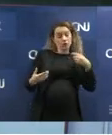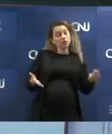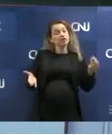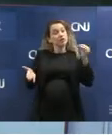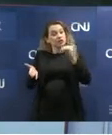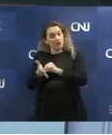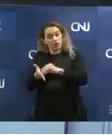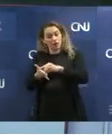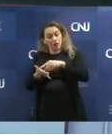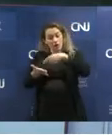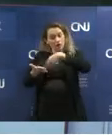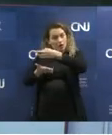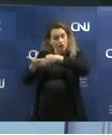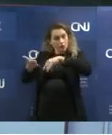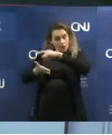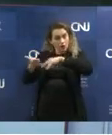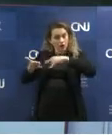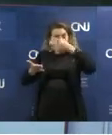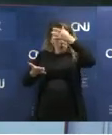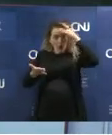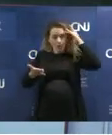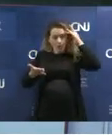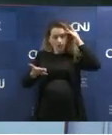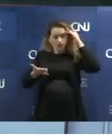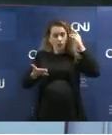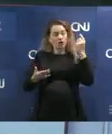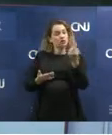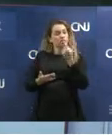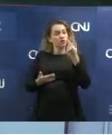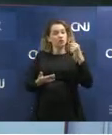o magistrado não só teria tido tudo o que o tribunal